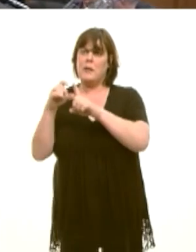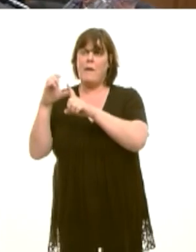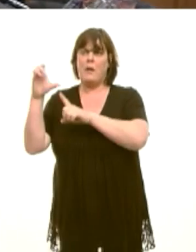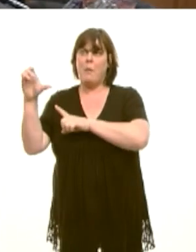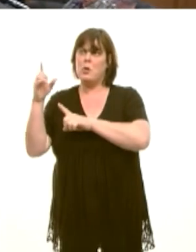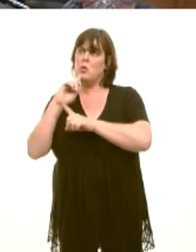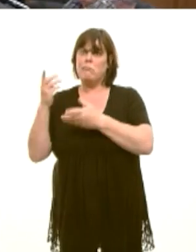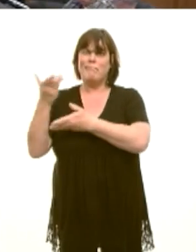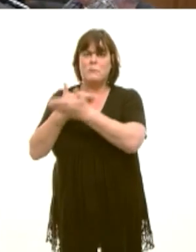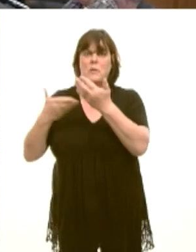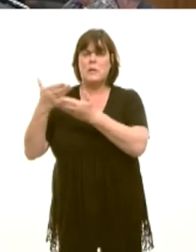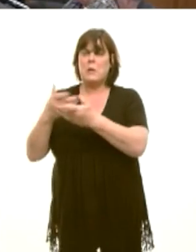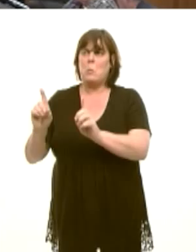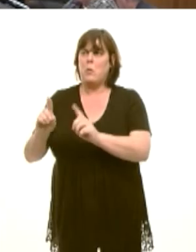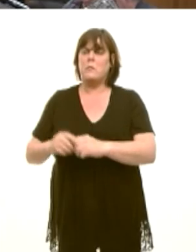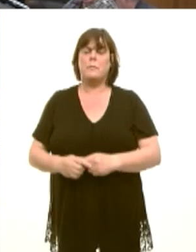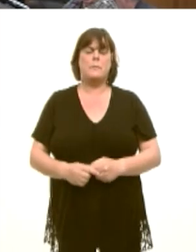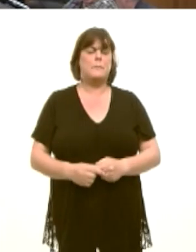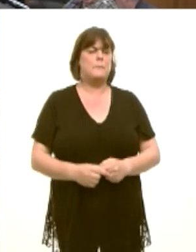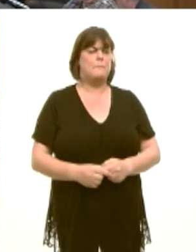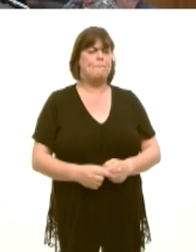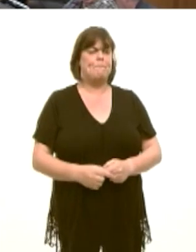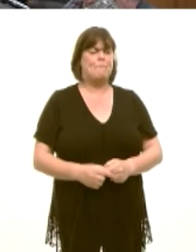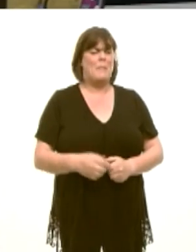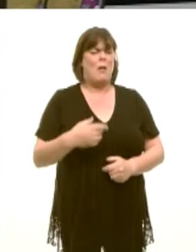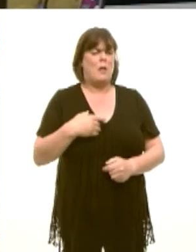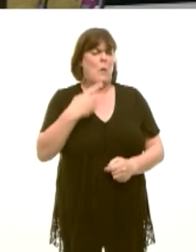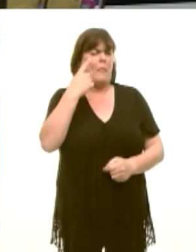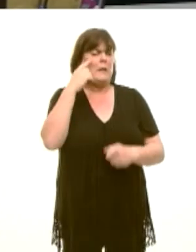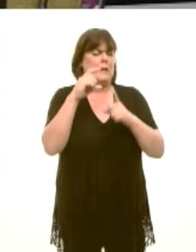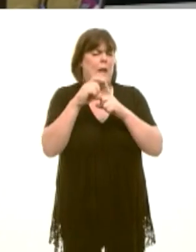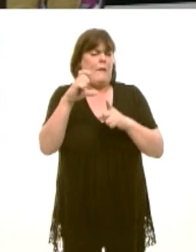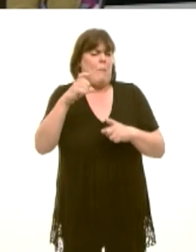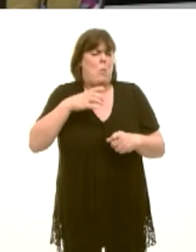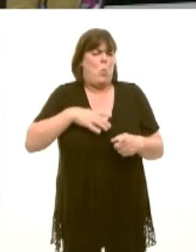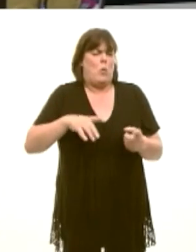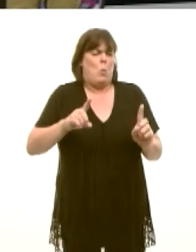Carwyn Jones: Nid wyf yn credu ei fod ef yn gwybod ei hunan beth mae eín moyn. Un oír